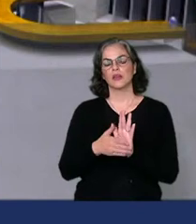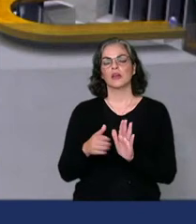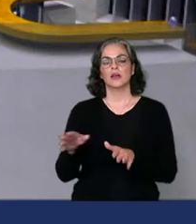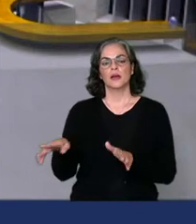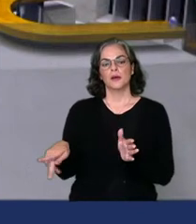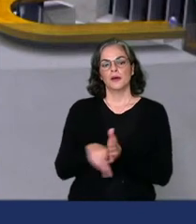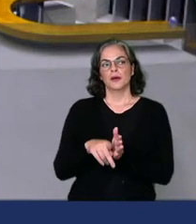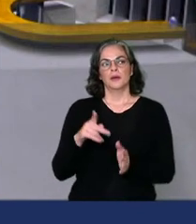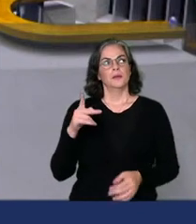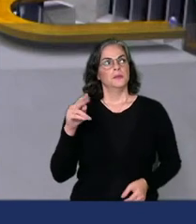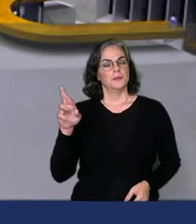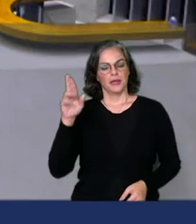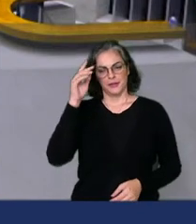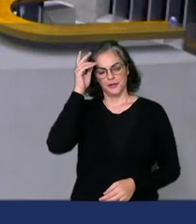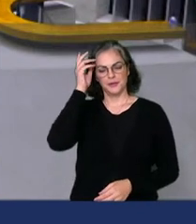PROPOSTA DE MUDANÇA APRESENTO